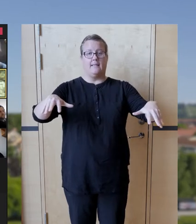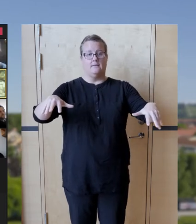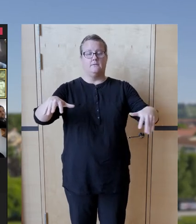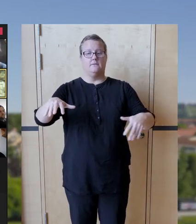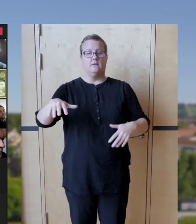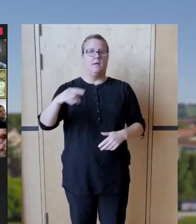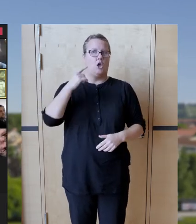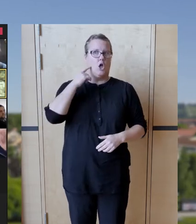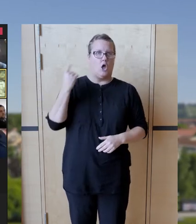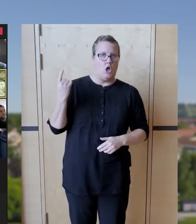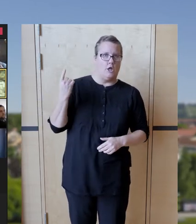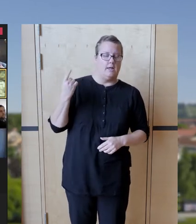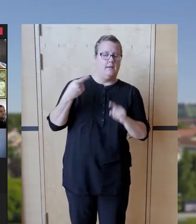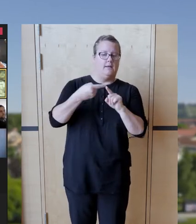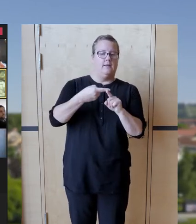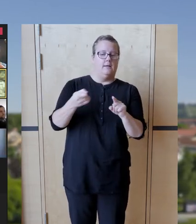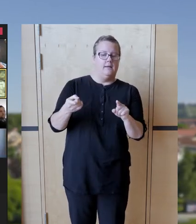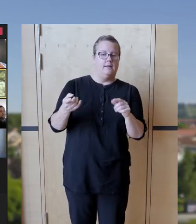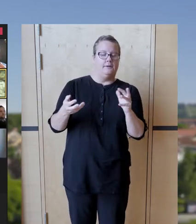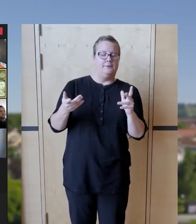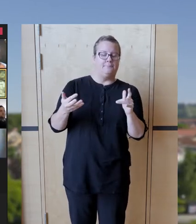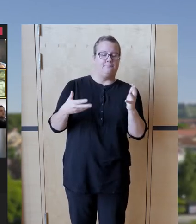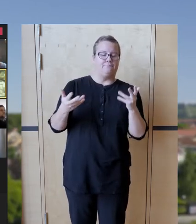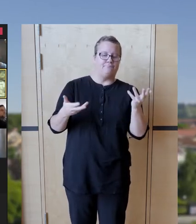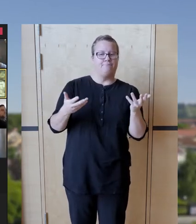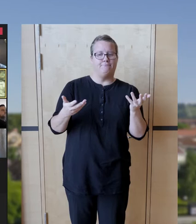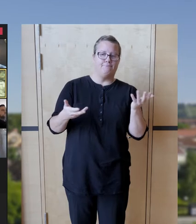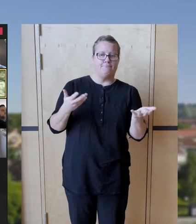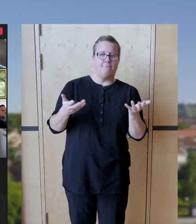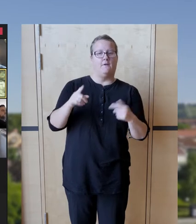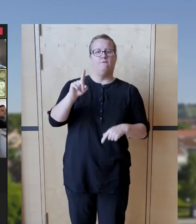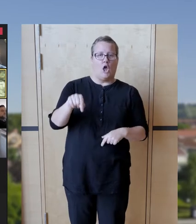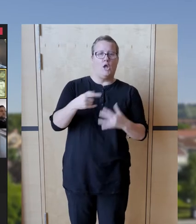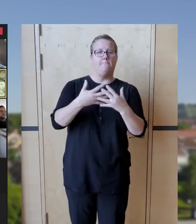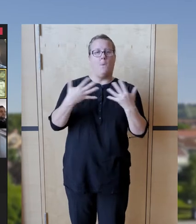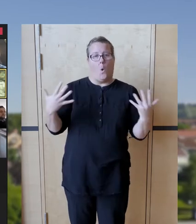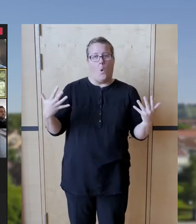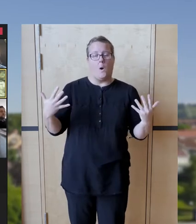Efter alldeles för många långa anföranden här